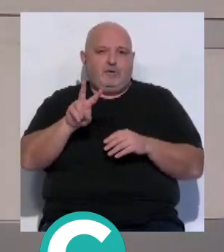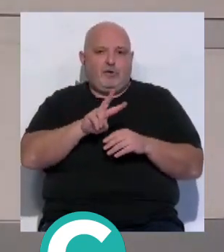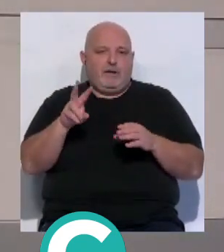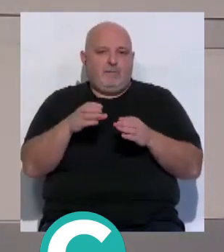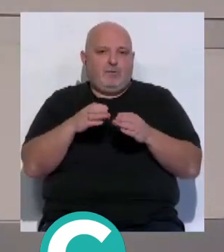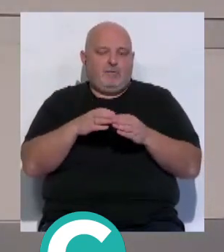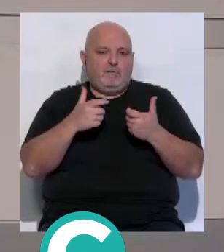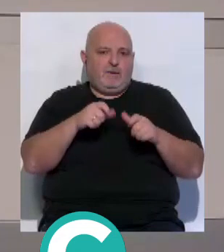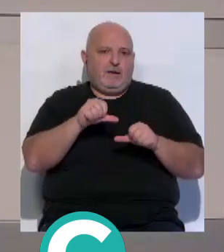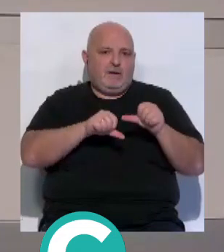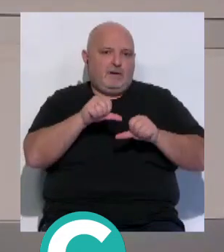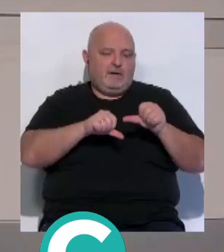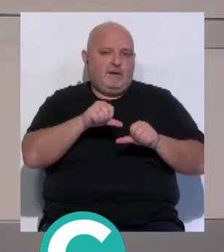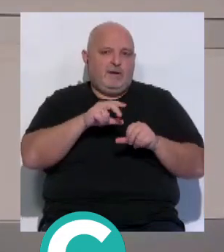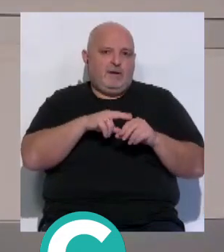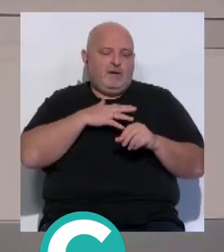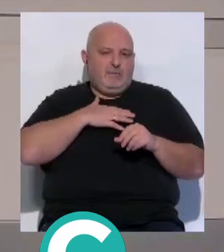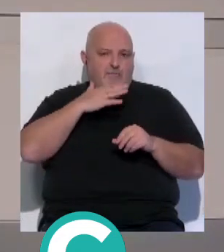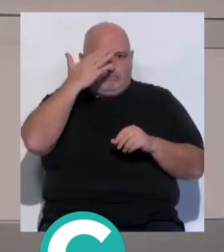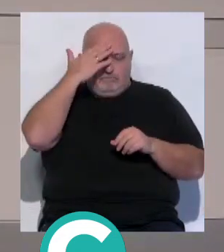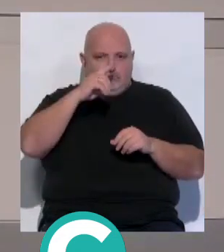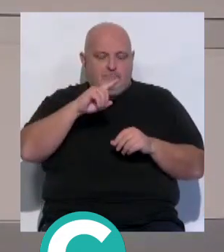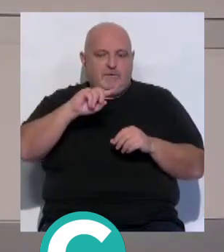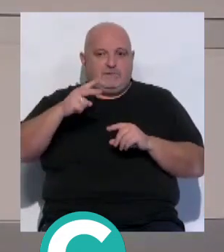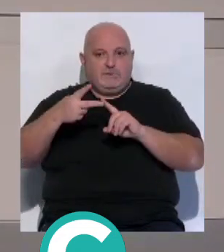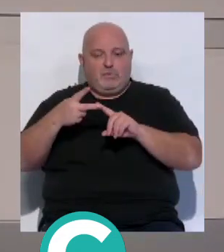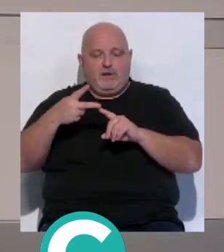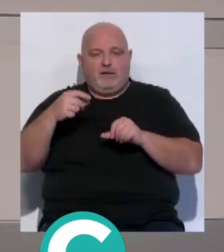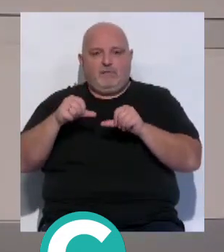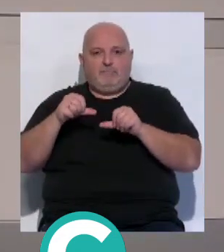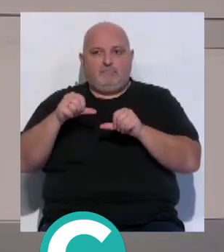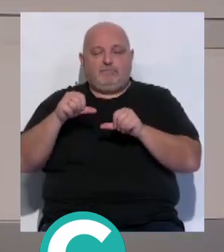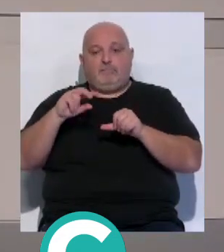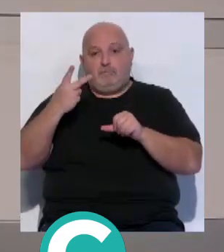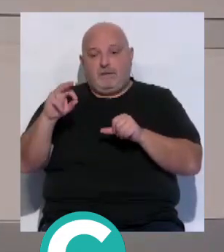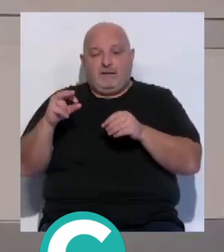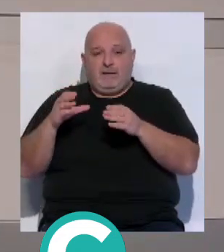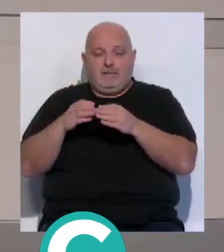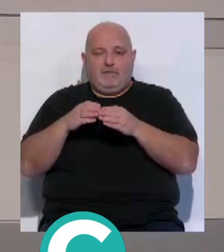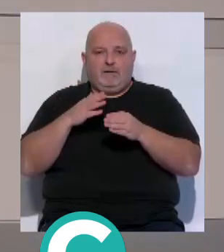en la liga denominada Smart Band la ligue la Segunda División y esos 20 equipos de la liga